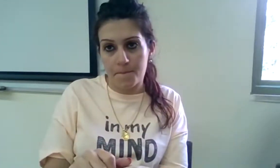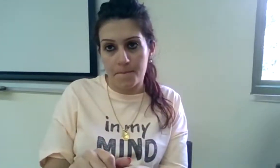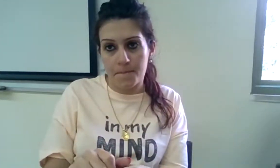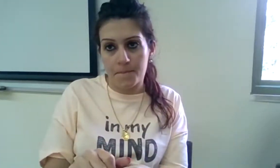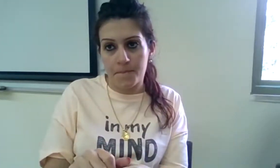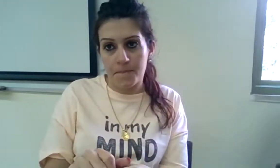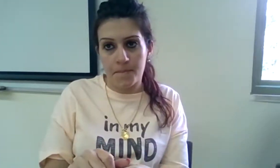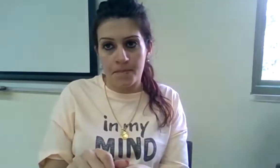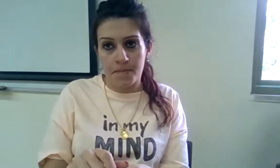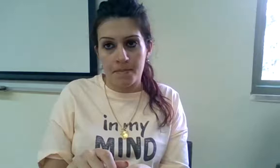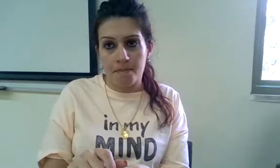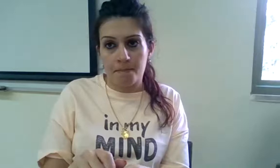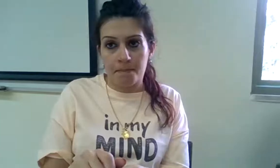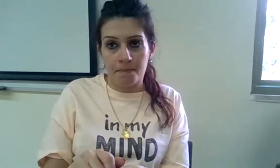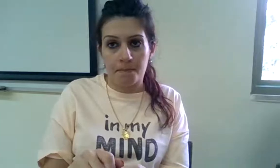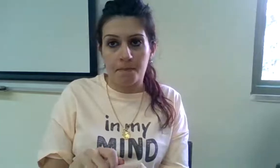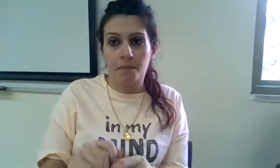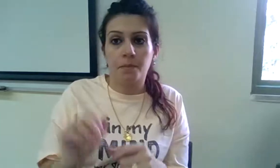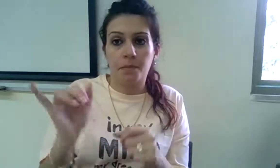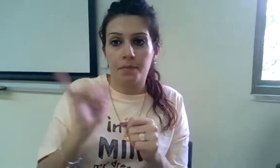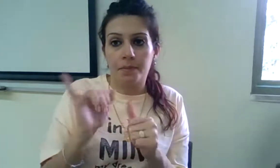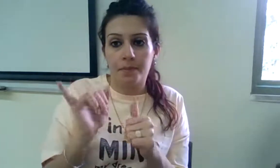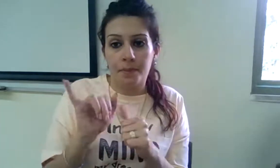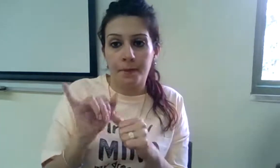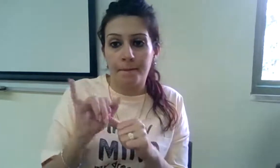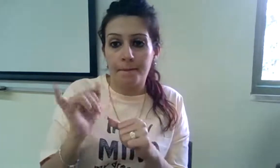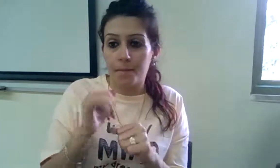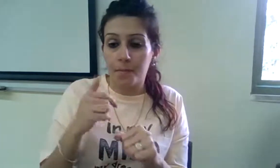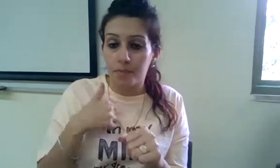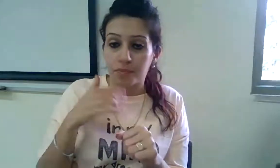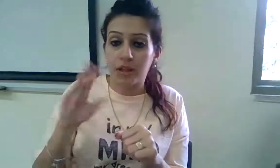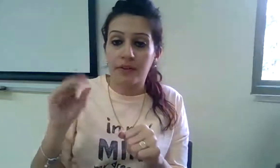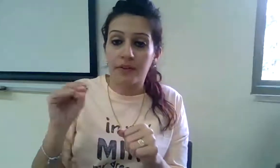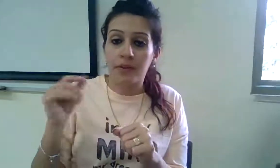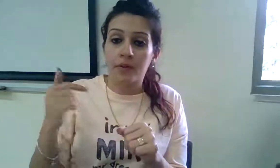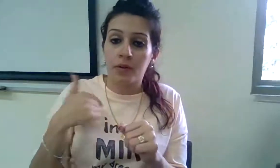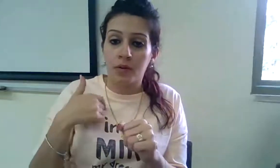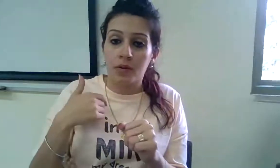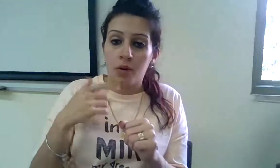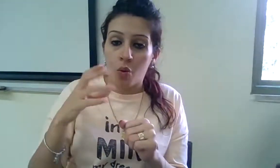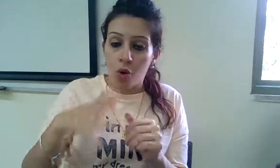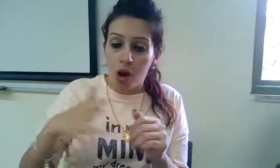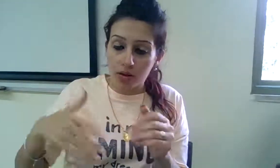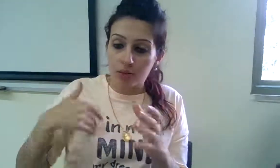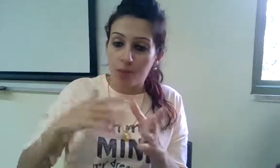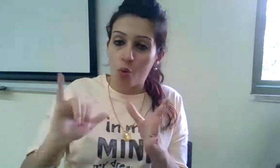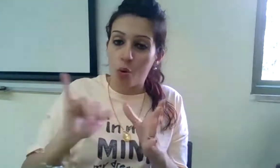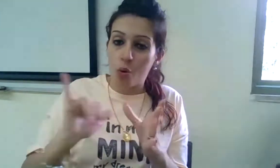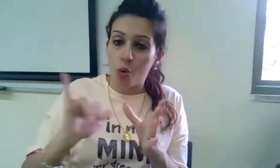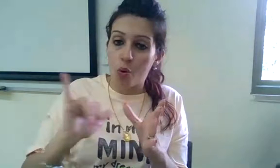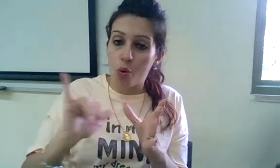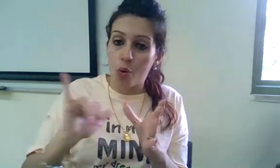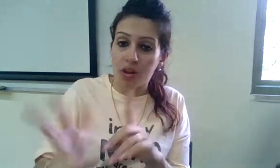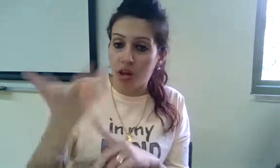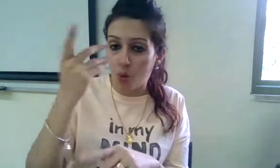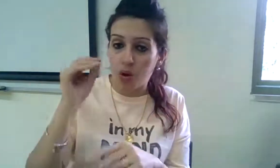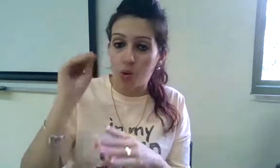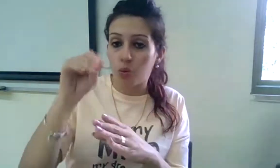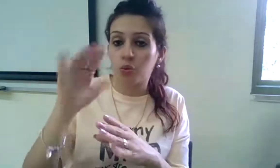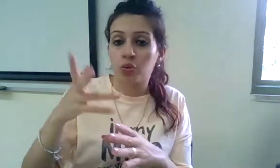والتي علقت بقولها بأن وزارة التربية والتعليم تأخذ الدعم النفسي الاجتماعي للأطفال بجدية تامة.